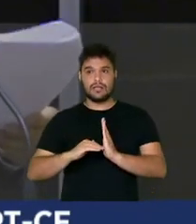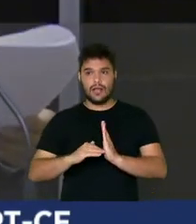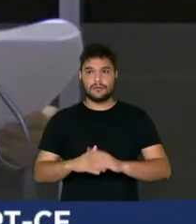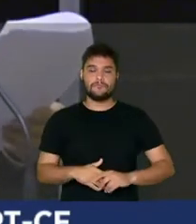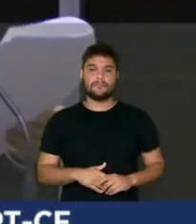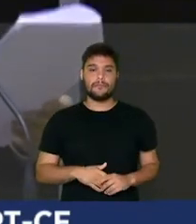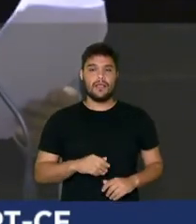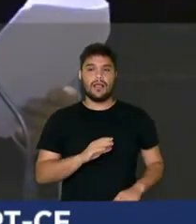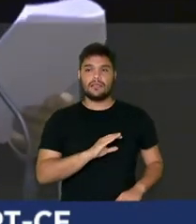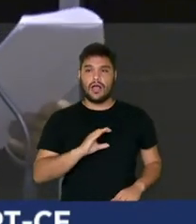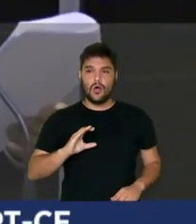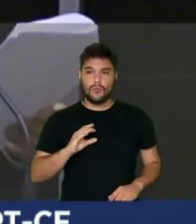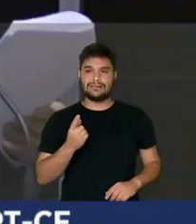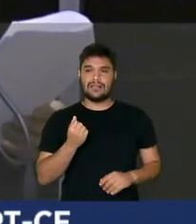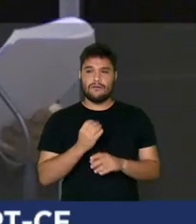FEDERAL. NA COMISSÃO DE FINANÇAS E TRIBUTAÇÃO,